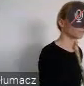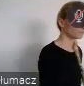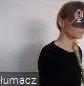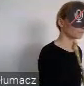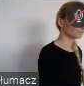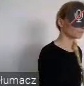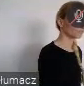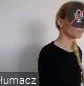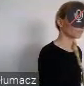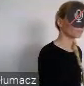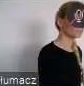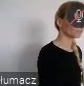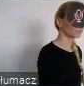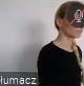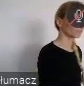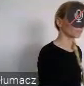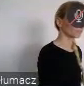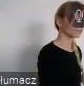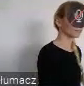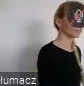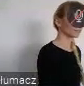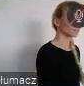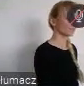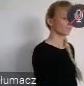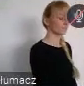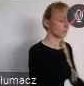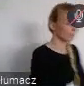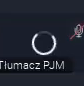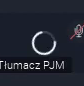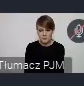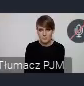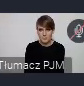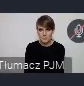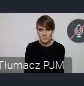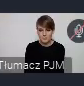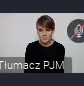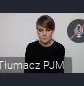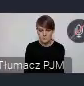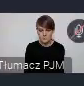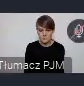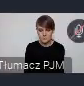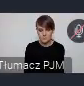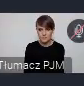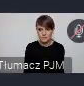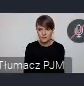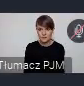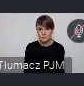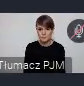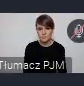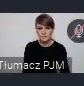Tutaj jest znacznie mniej tych wydarzeń - około 30 przewidzianych, Ale też można spróbować, najlepiej właśnie w porozumieniu,